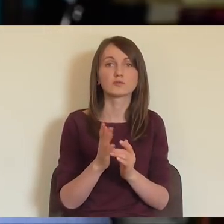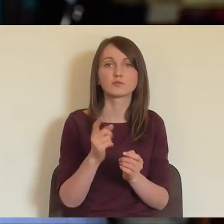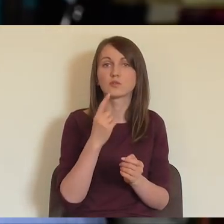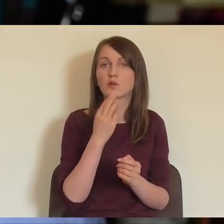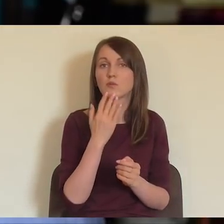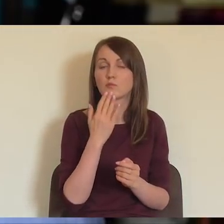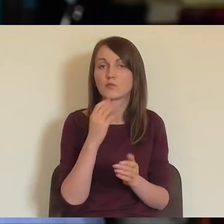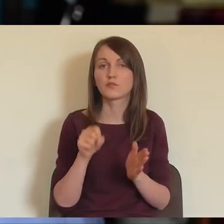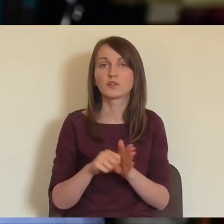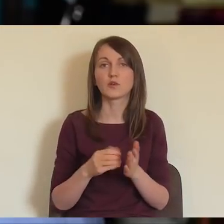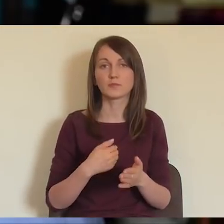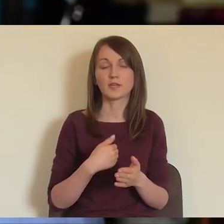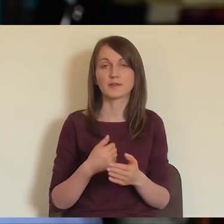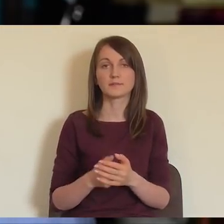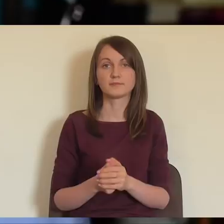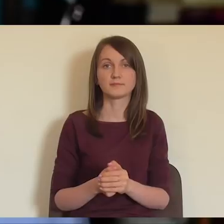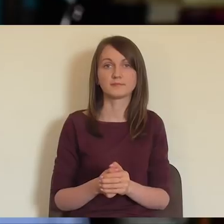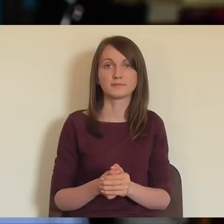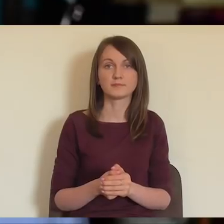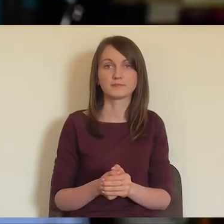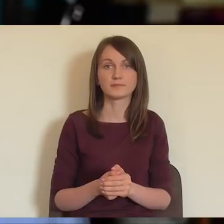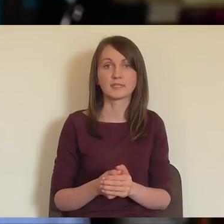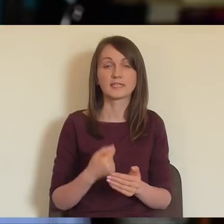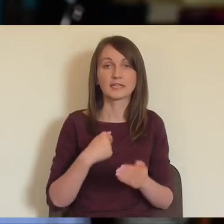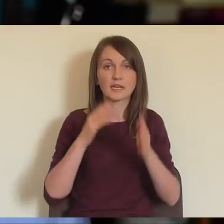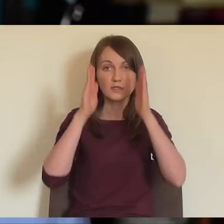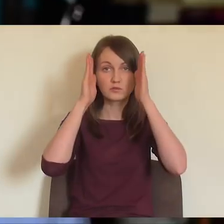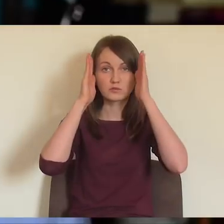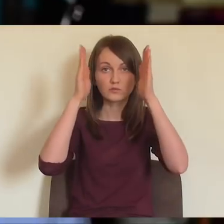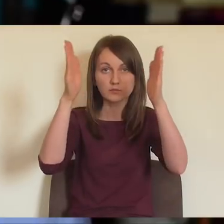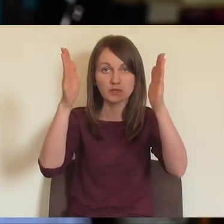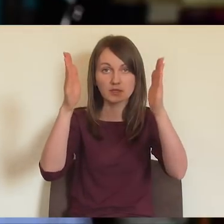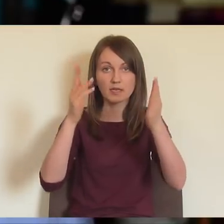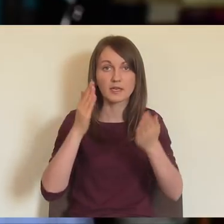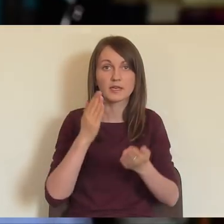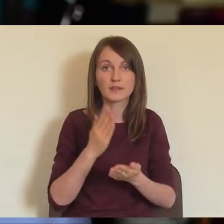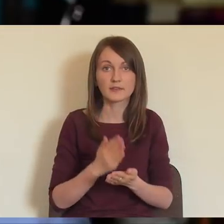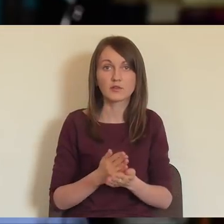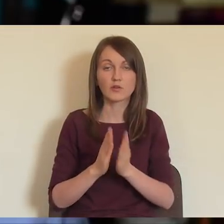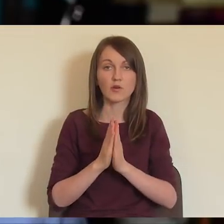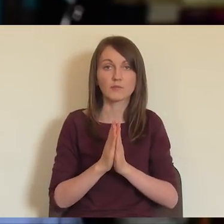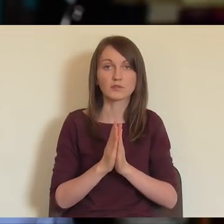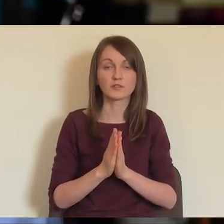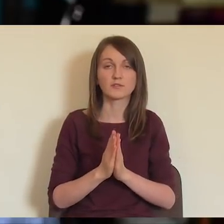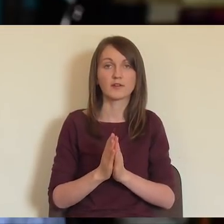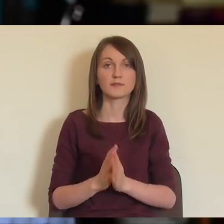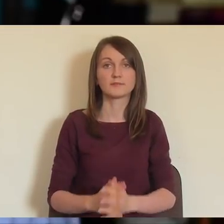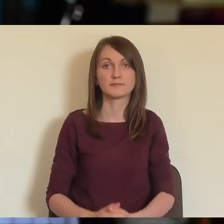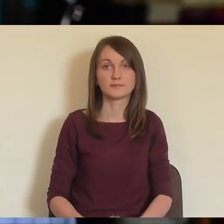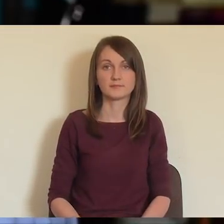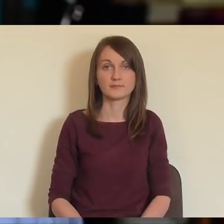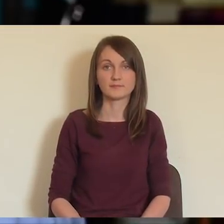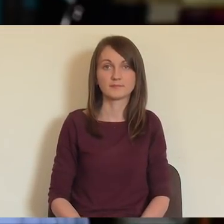żeby Jezus nie miał konkurencji, żebym nie musiał co 3 sekundy decydować, czy skupiam się na Jezusie, czy na czymś „bardziej atrakcyjnym”.